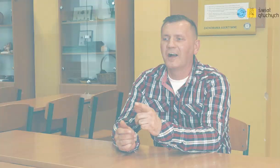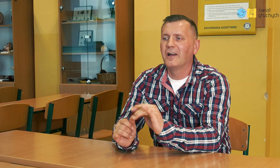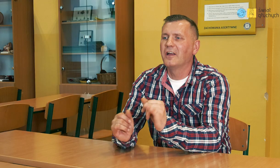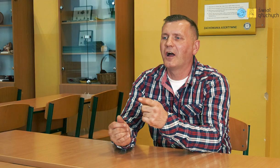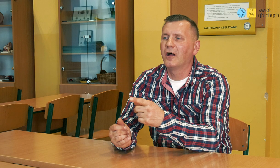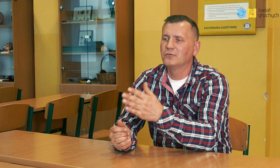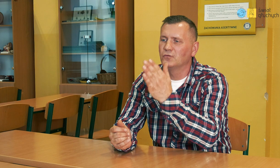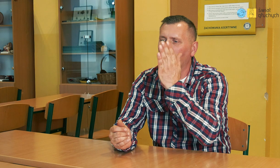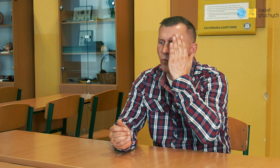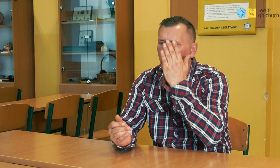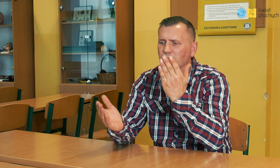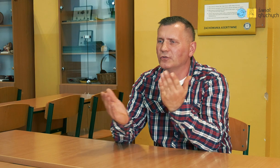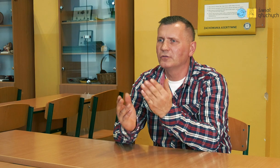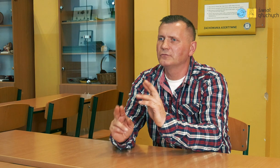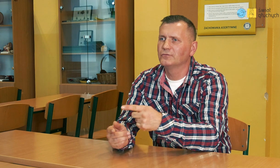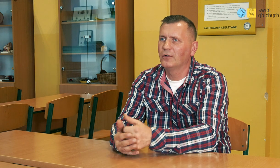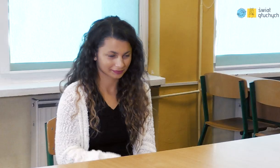Gdzie nauczyłaś się czytać?